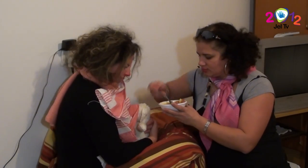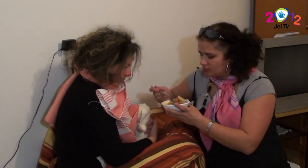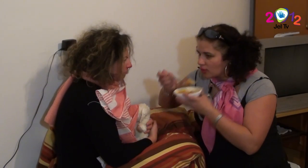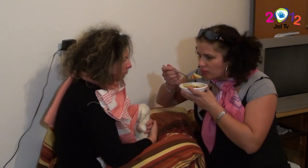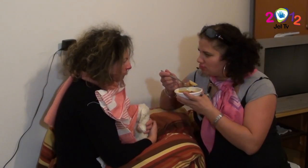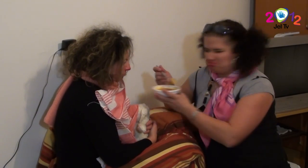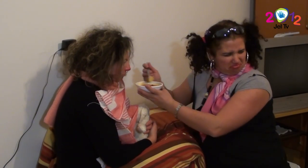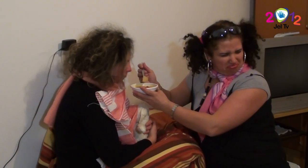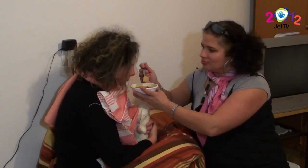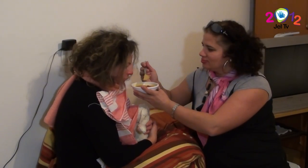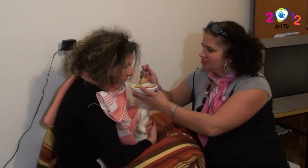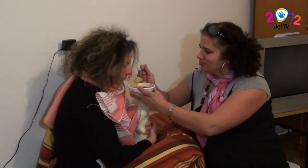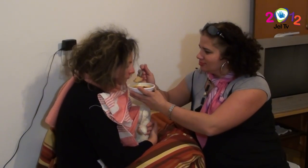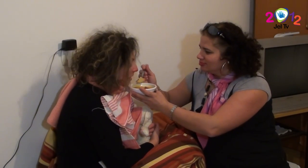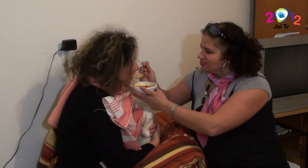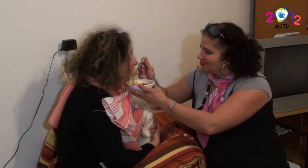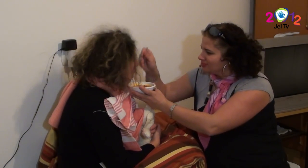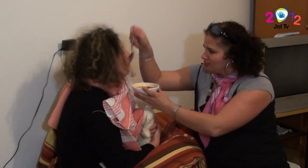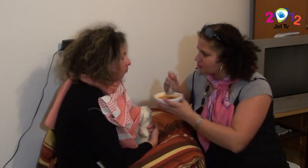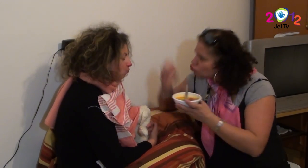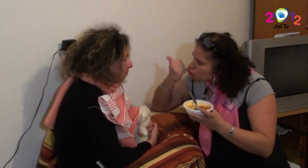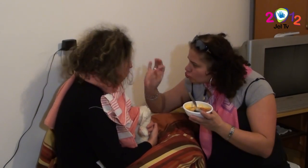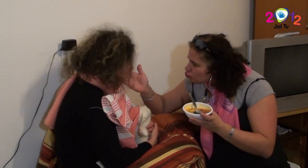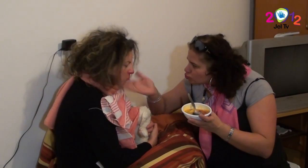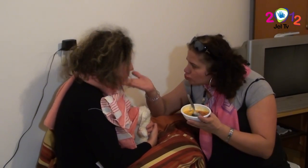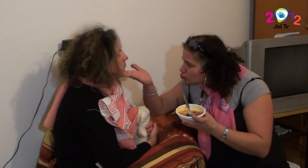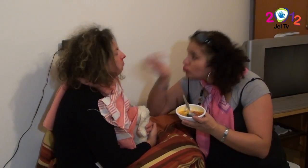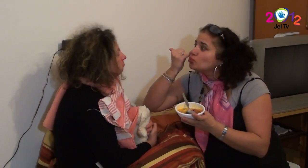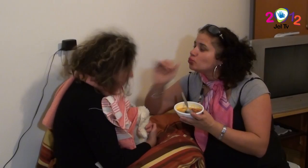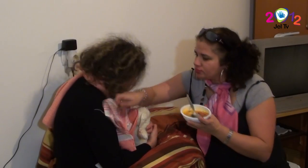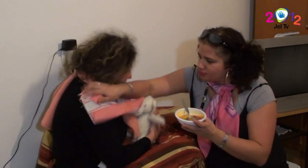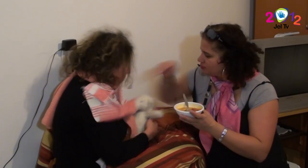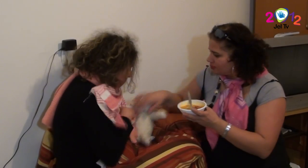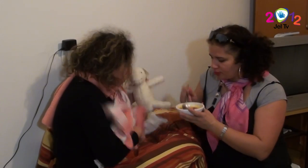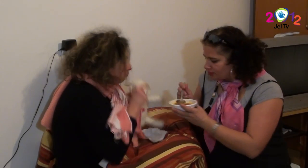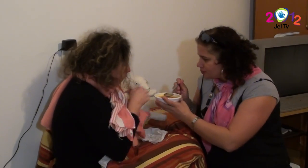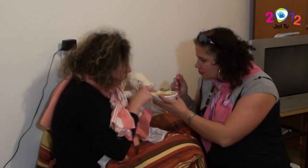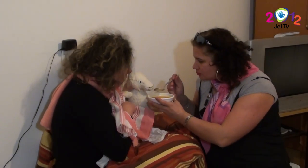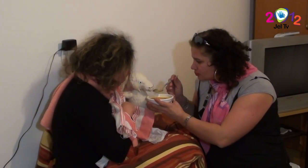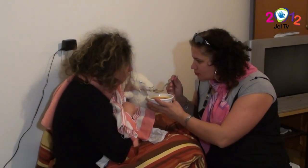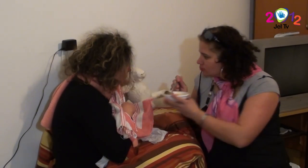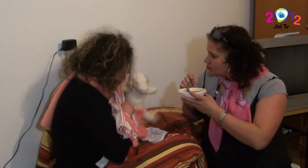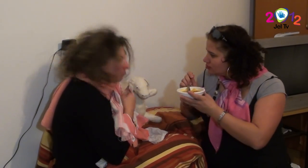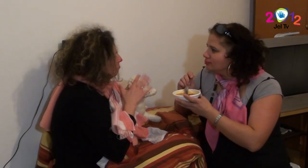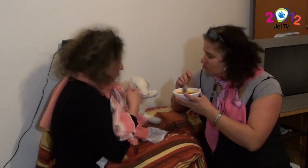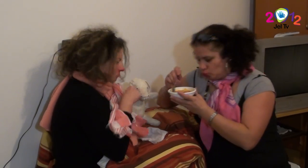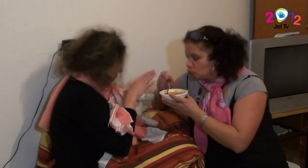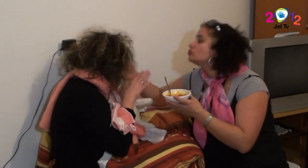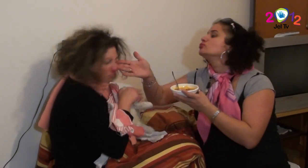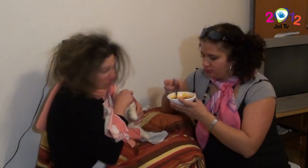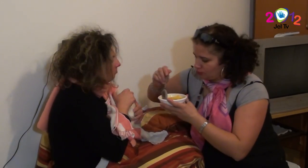Fújj! - Finom! Finom! Nem. Nem kérek!